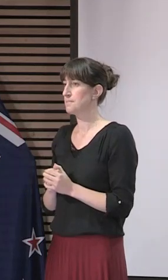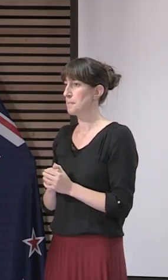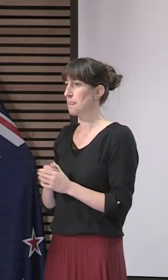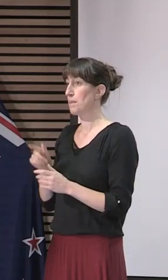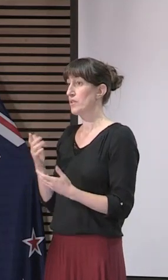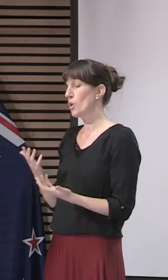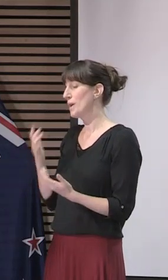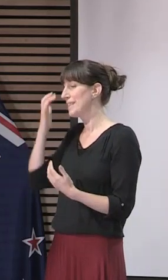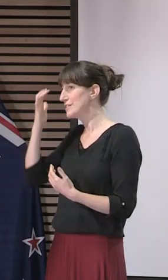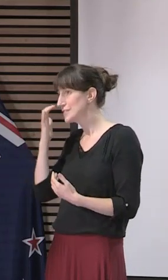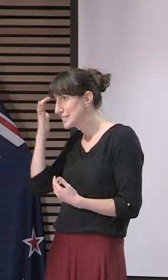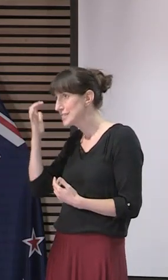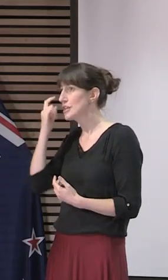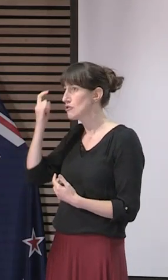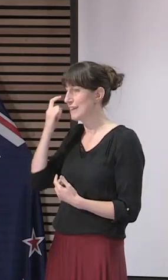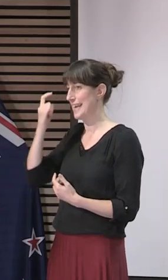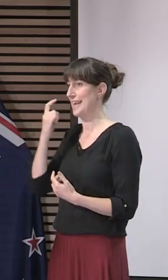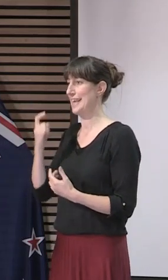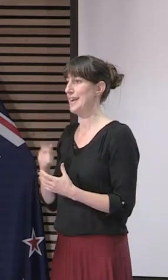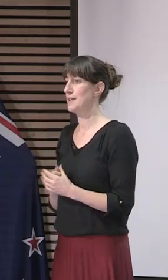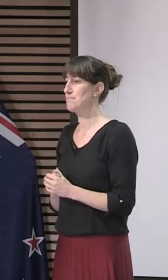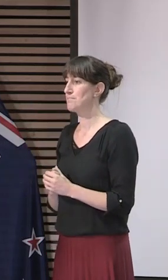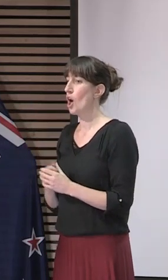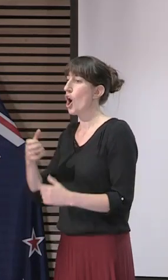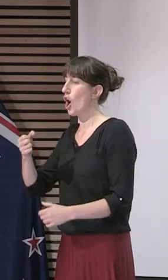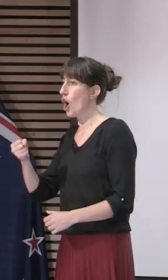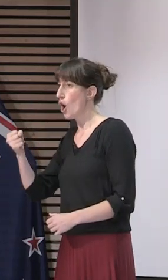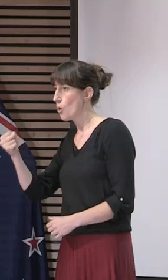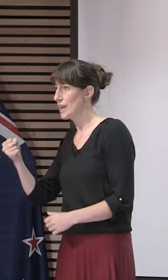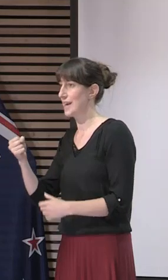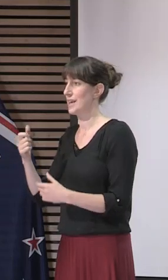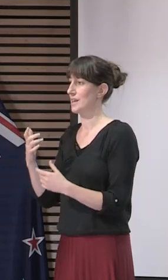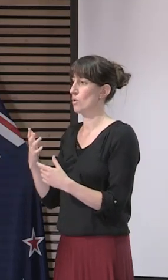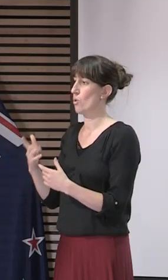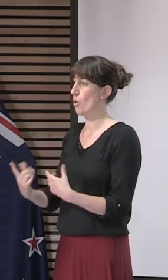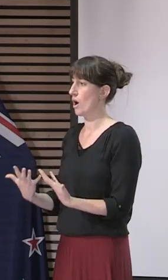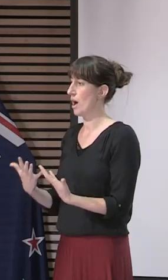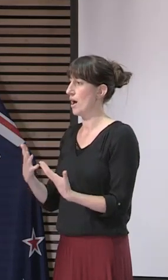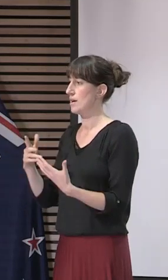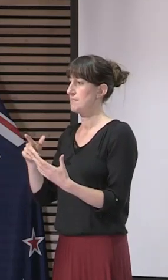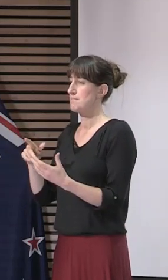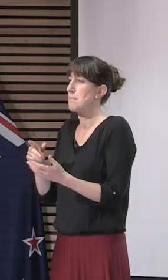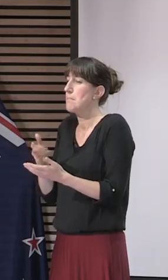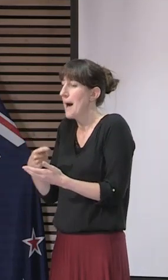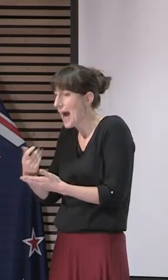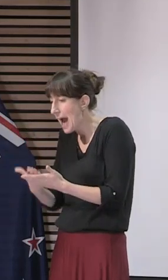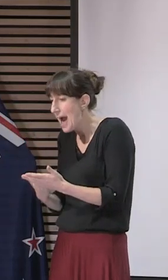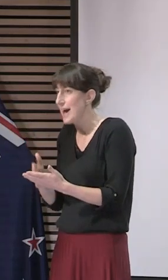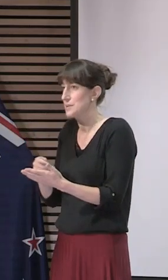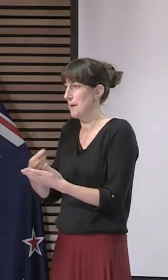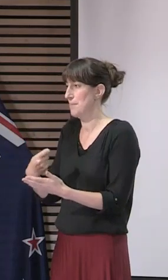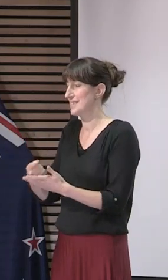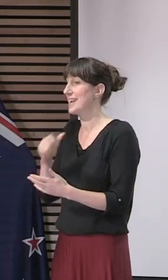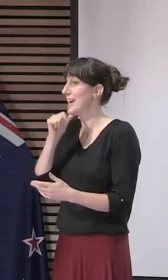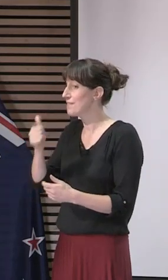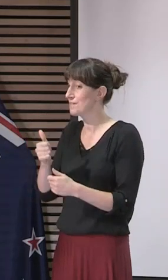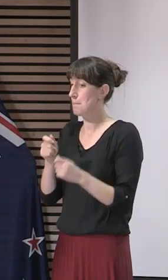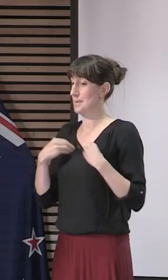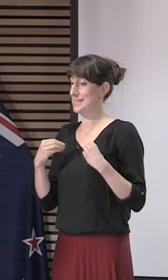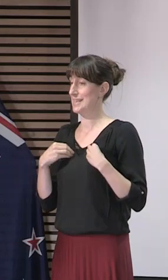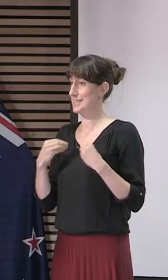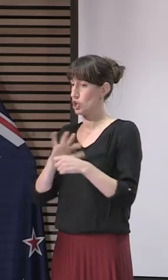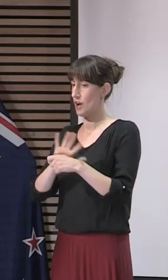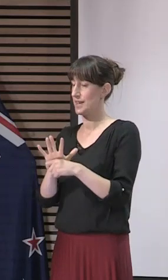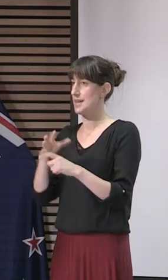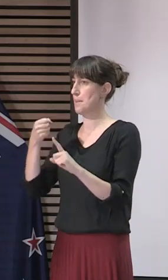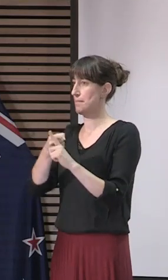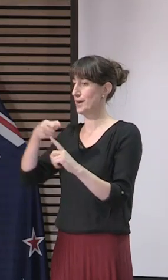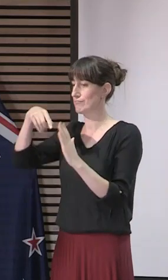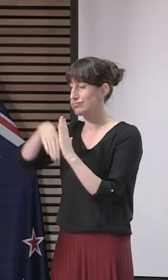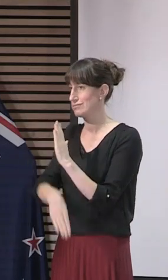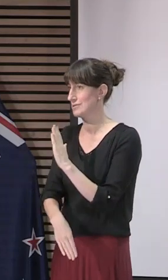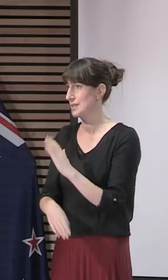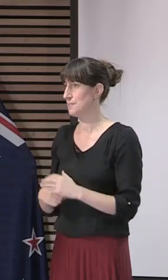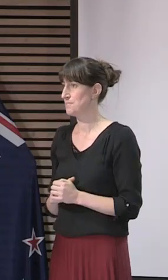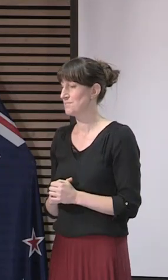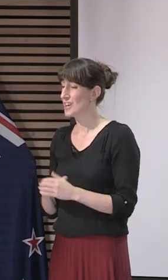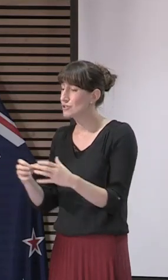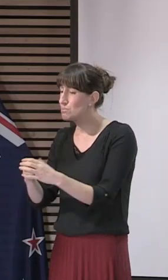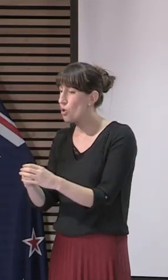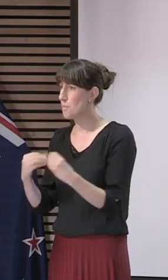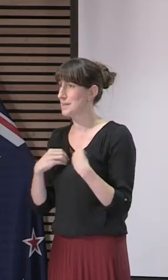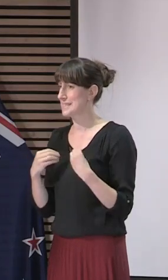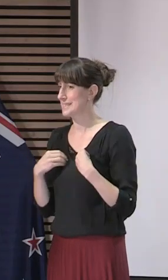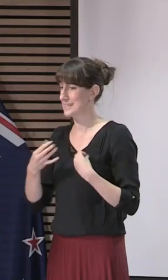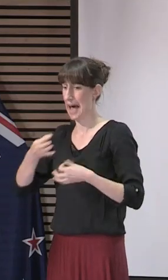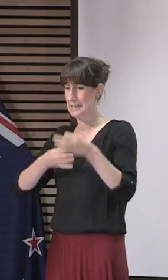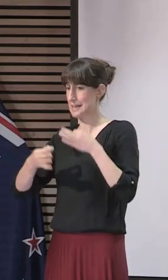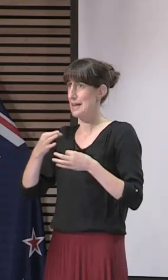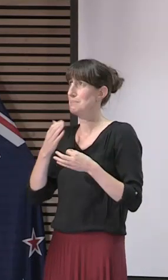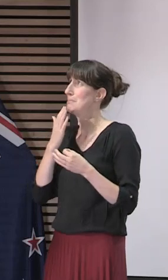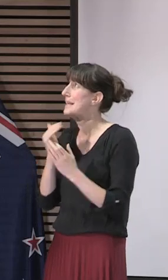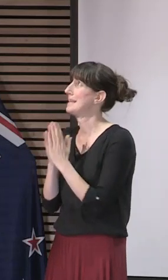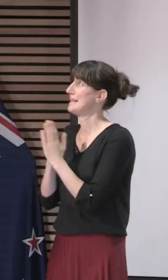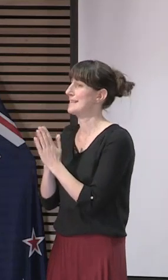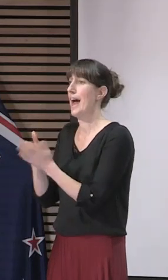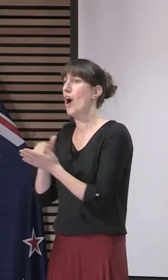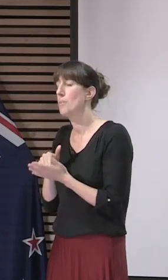Maana ki te Kapeneta i tenei